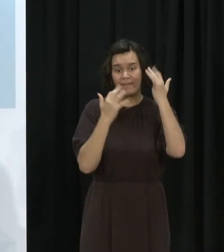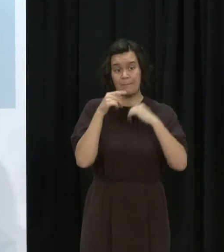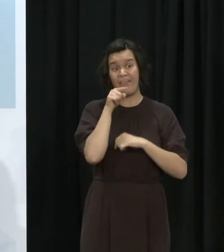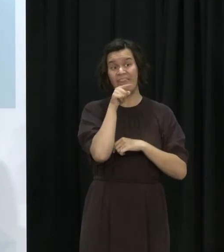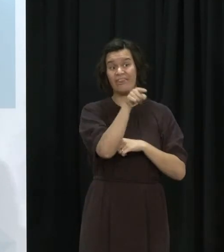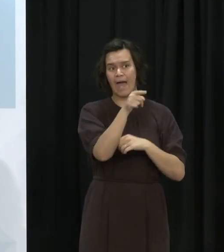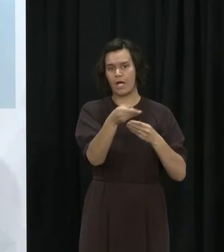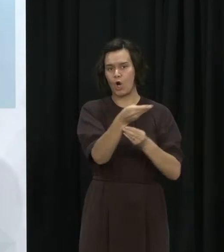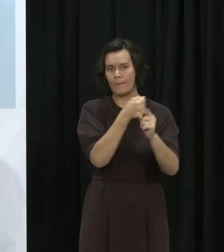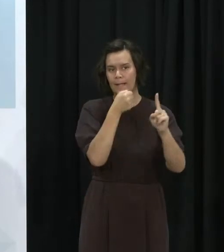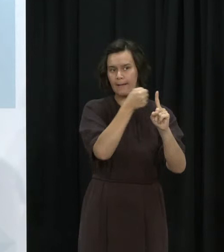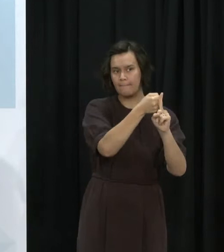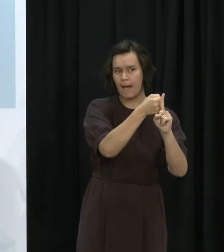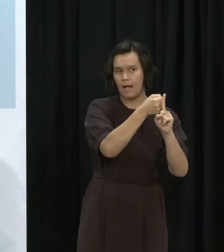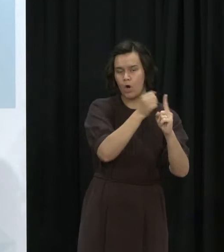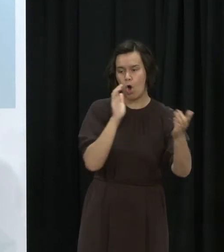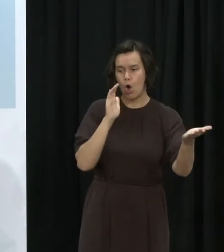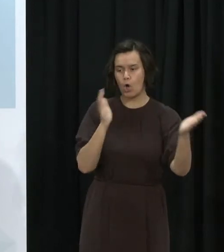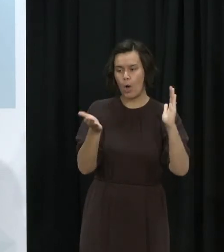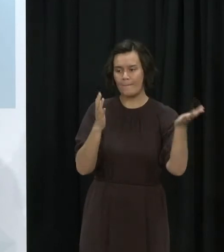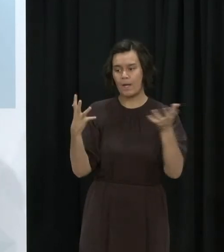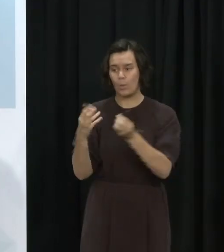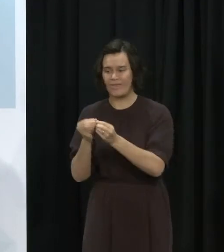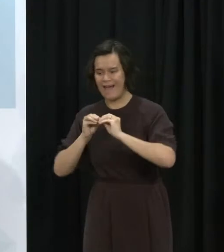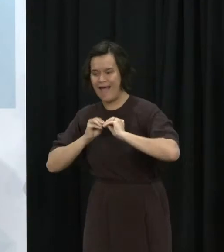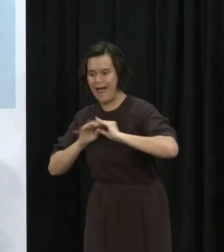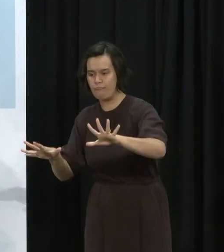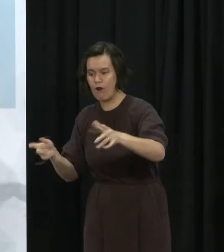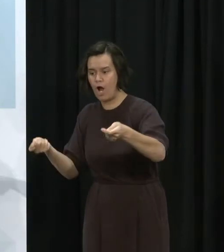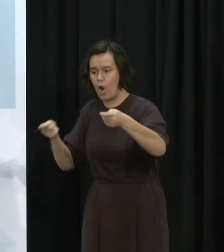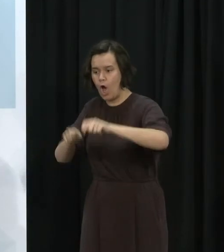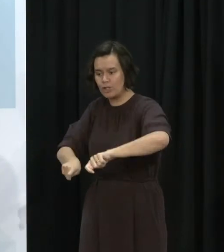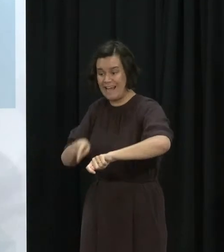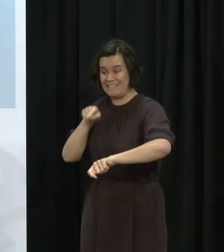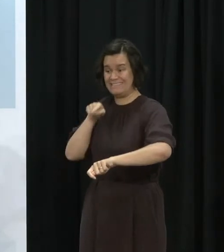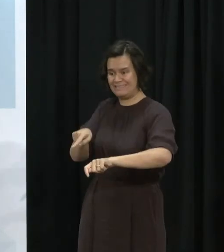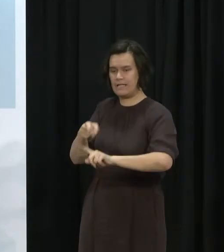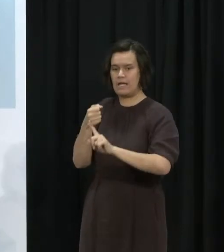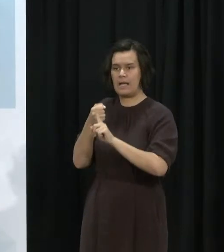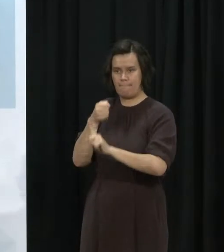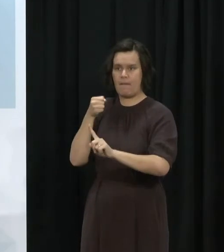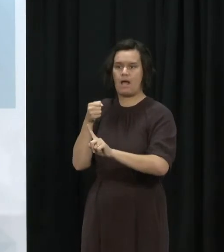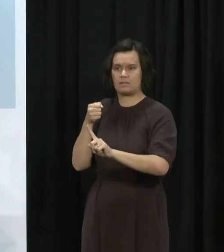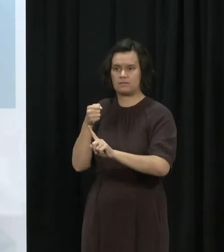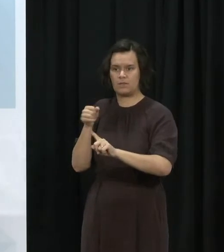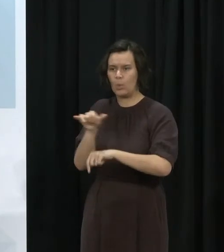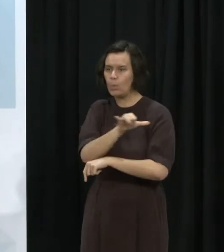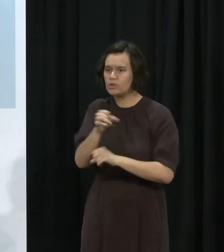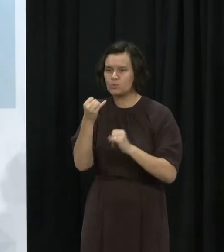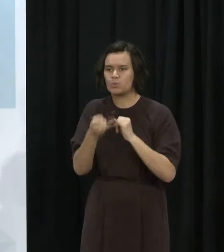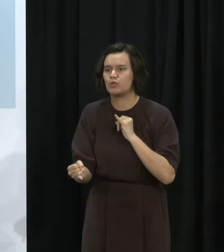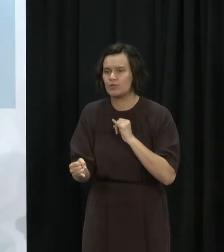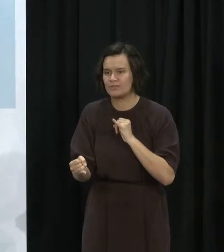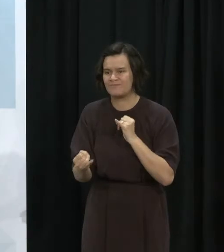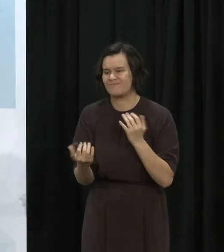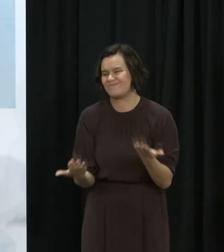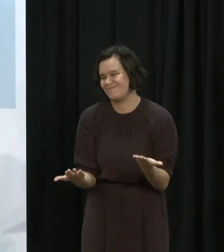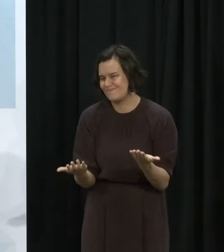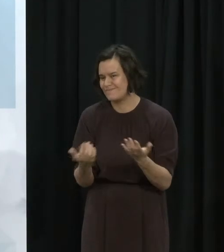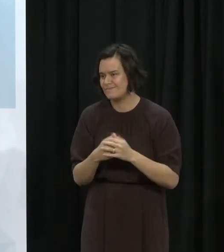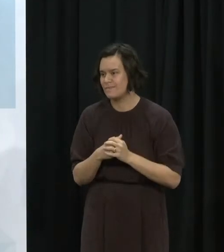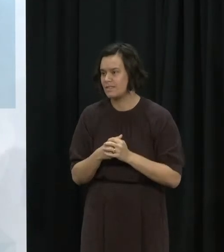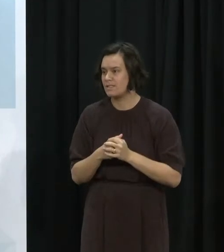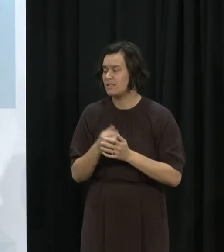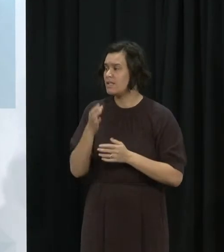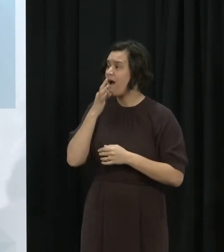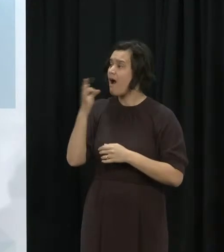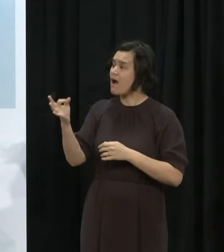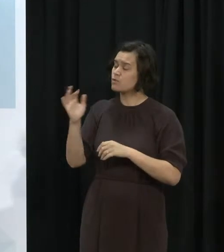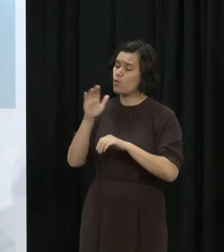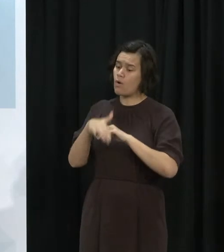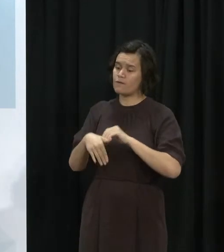tangata. He paanga ohaoha ano